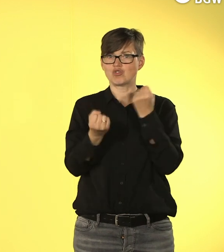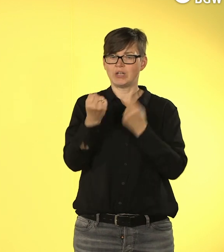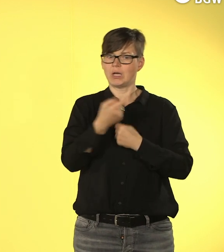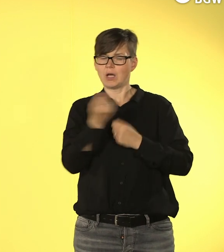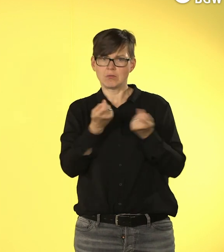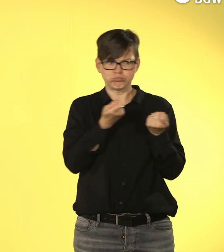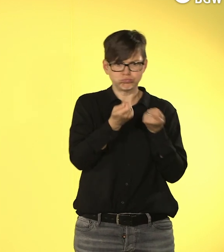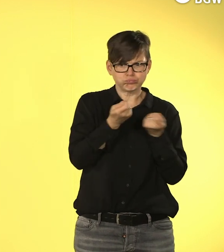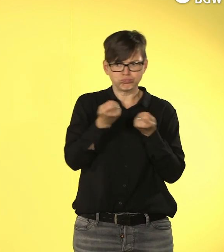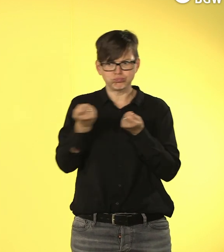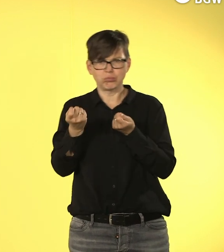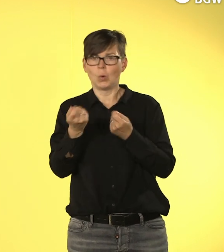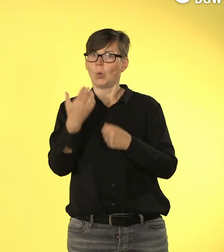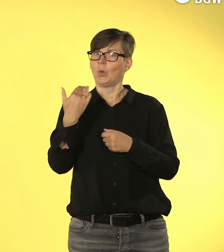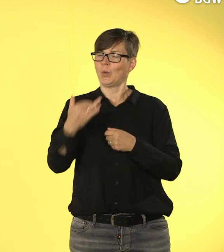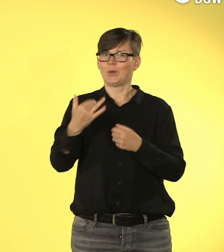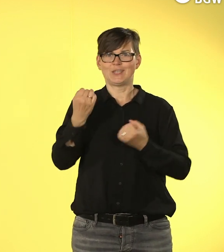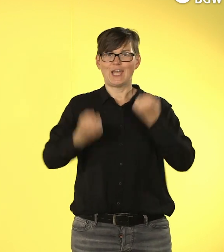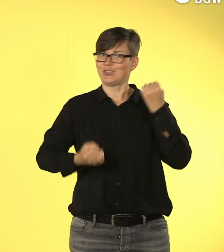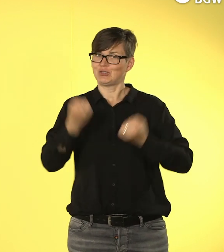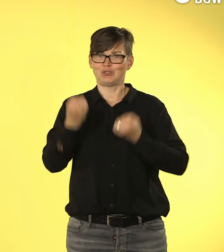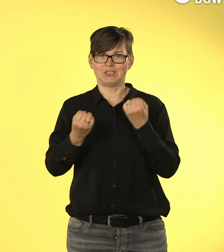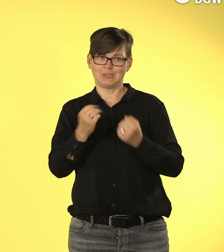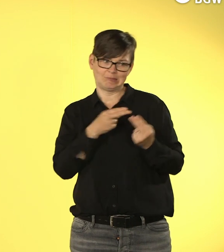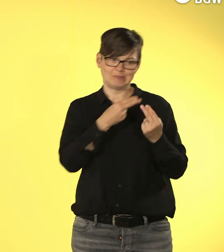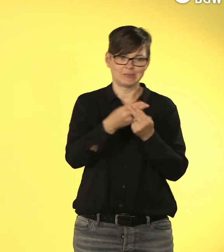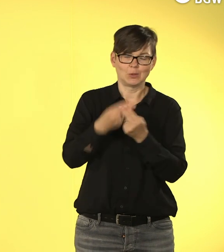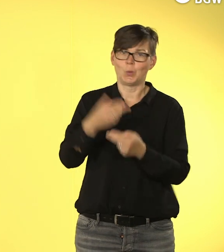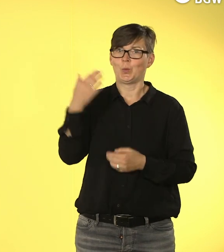die Situationen zu meistern und zu regeln.